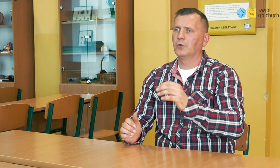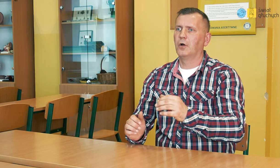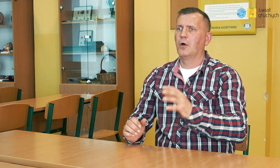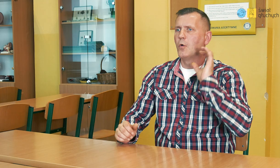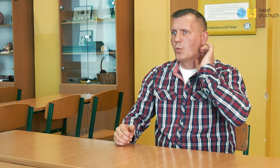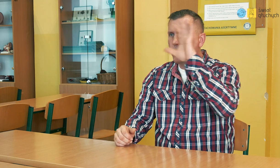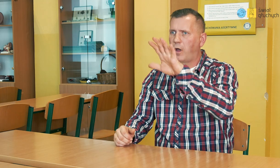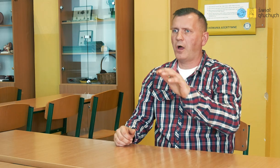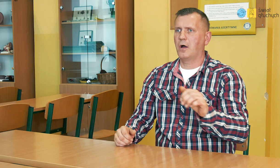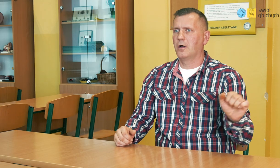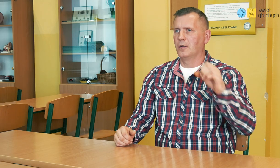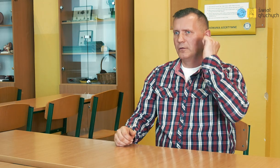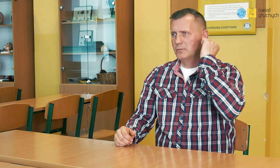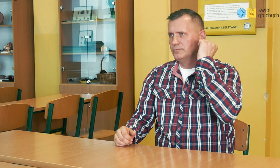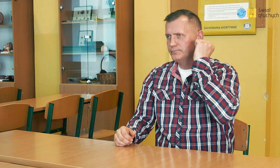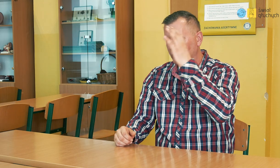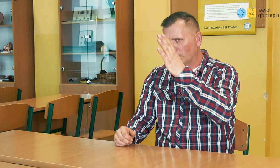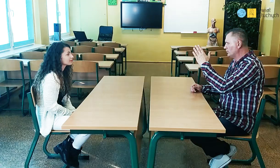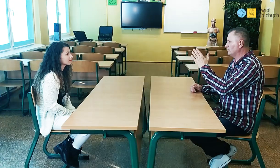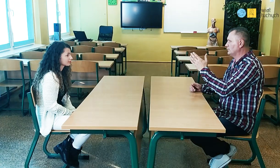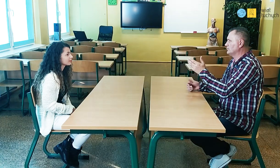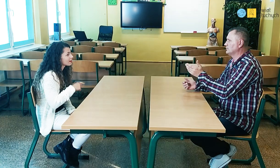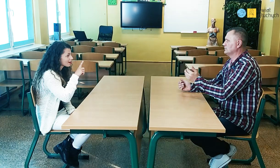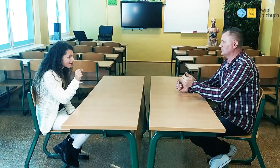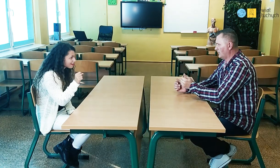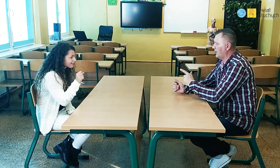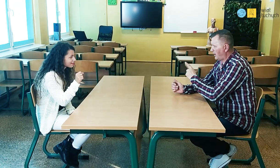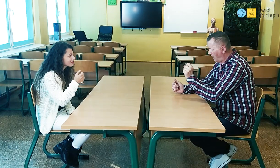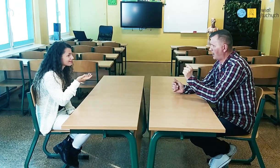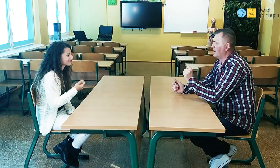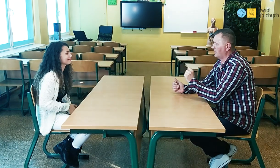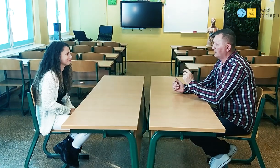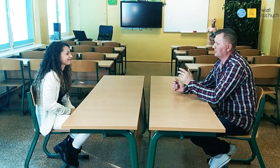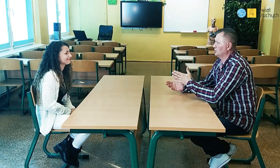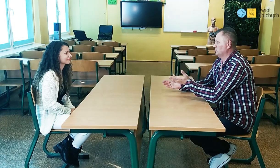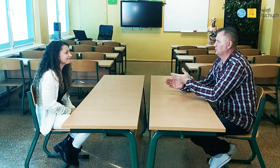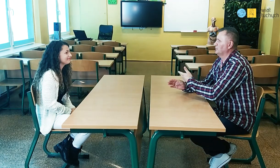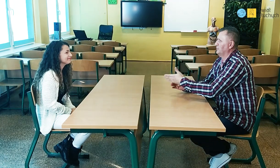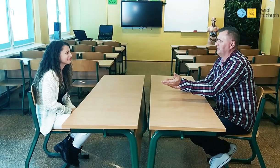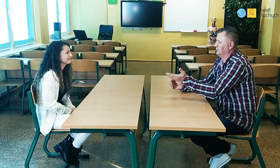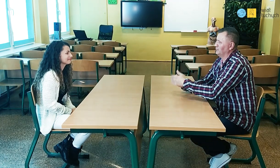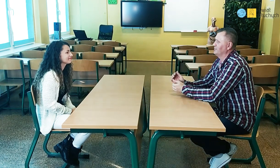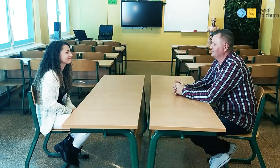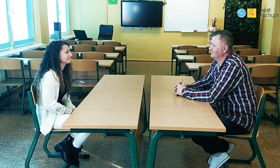tam były dyscypliny sportowe takie jak pchnięcie kulą lub rzut oszczepem. Lekkoatletyka? Tak. Na tym się skończyło.